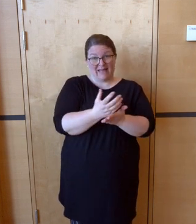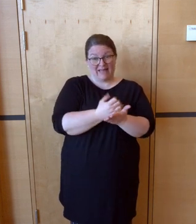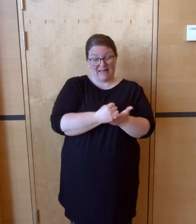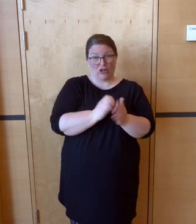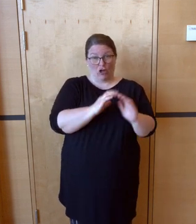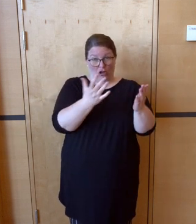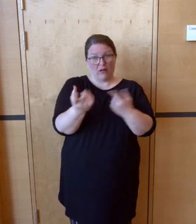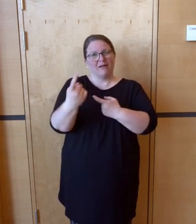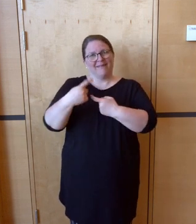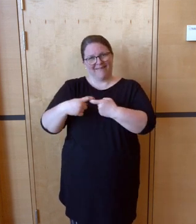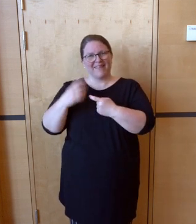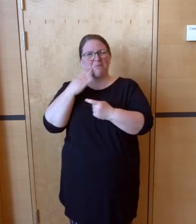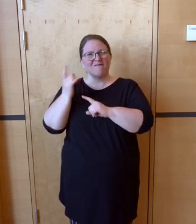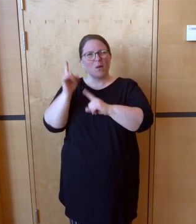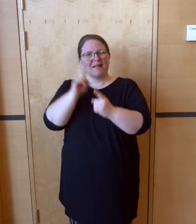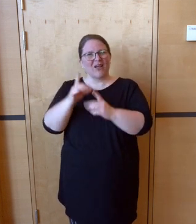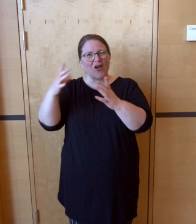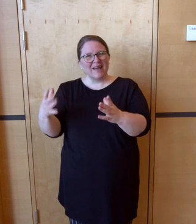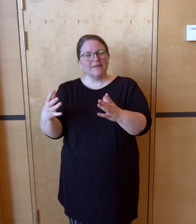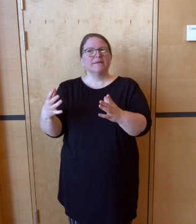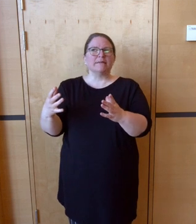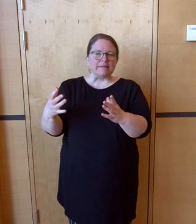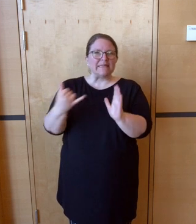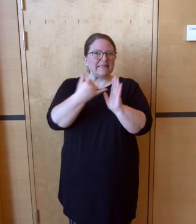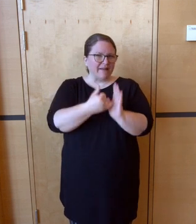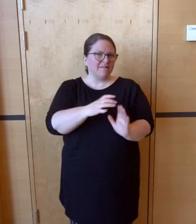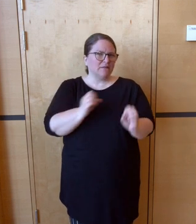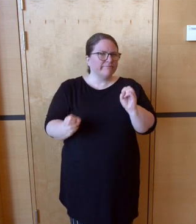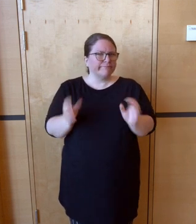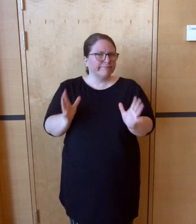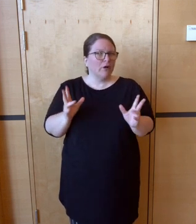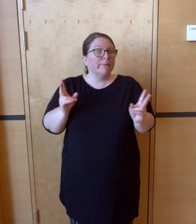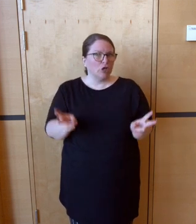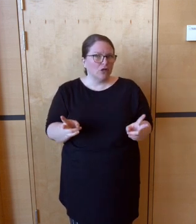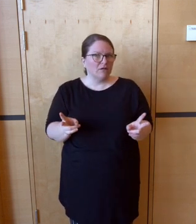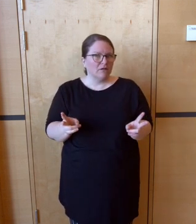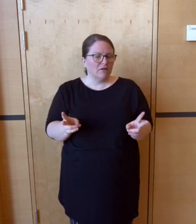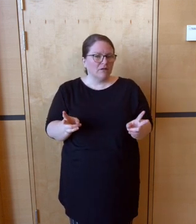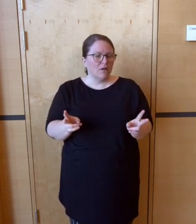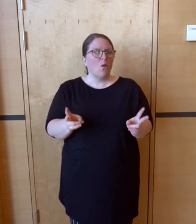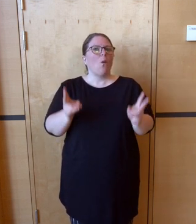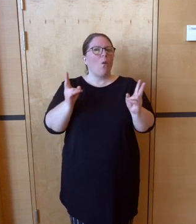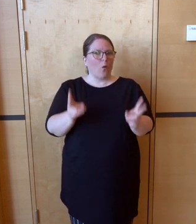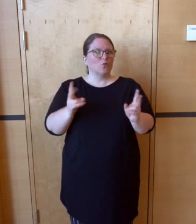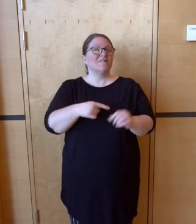Så är det ju en osäkerhet i det också att samtidigt står det För stora investering framöver för att